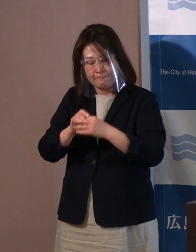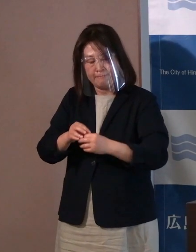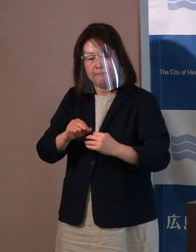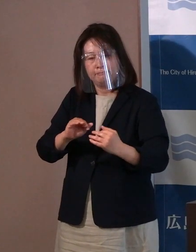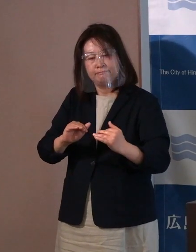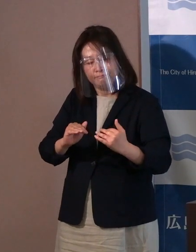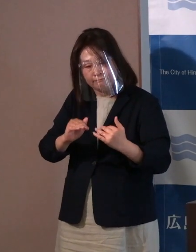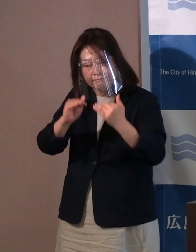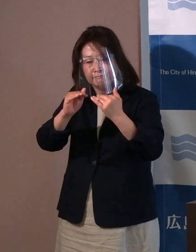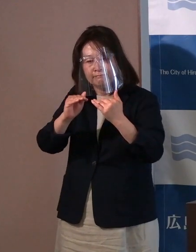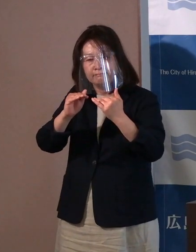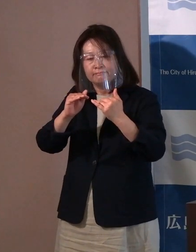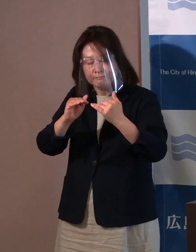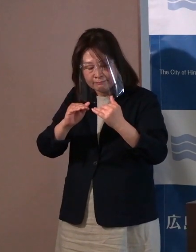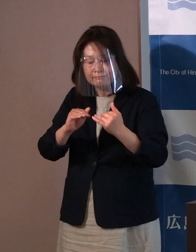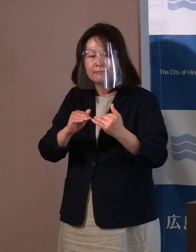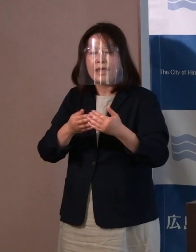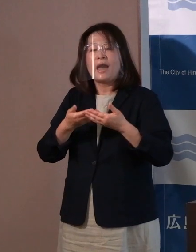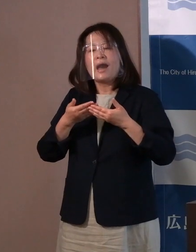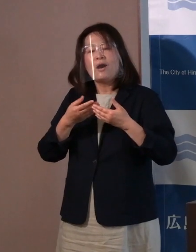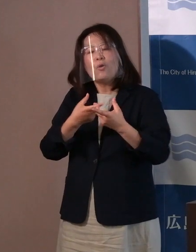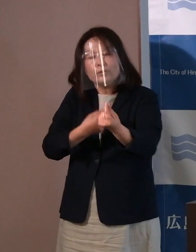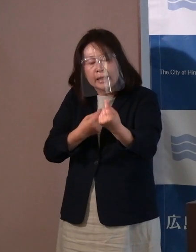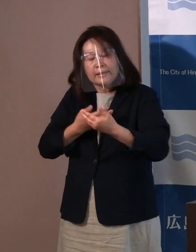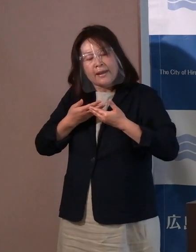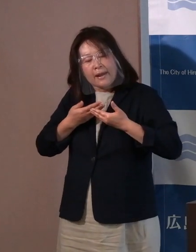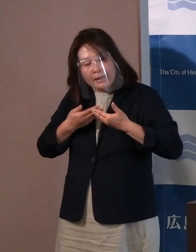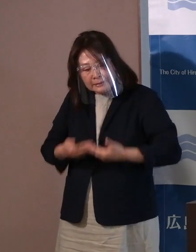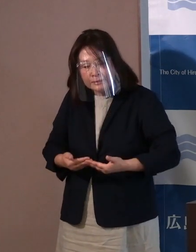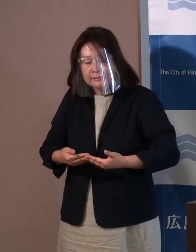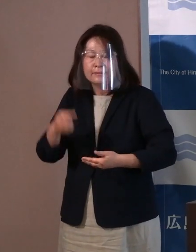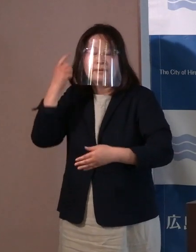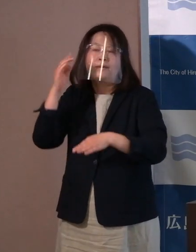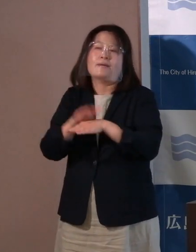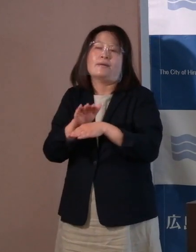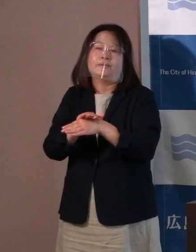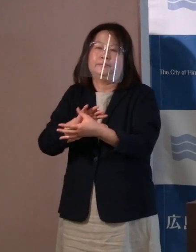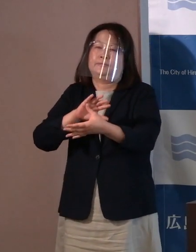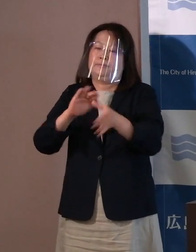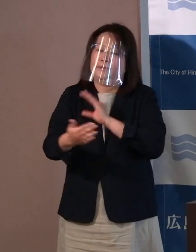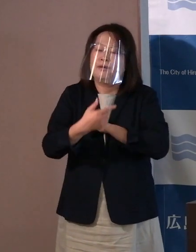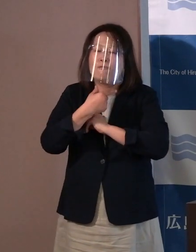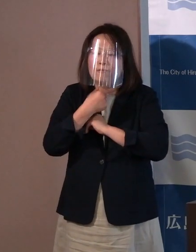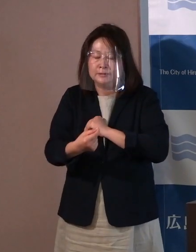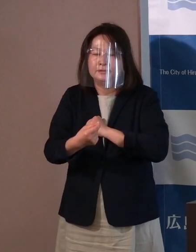それをもとにして安全を保障し合う という発想へ転換を求め､